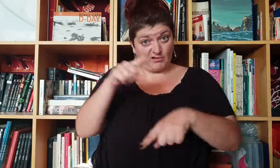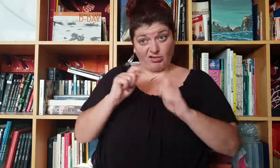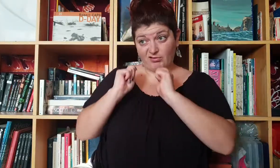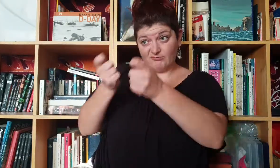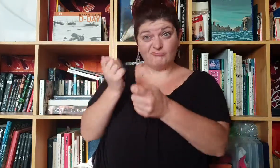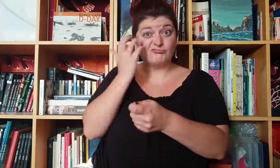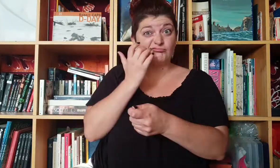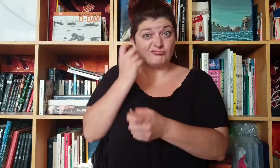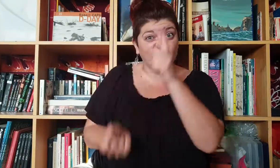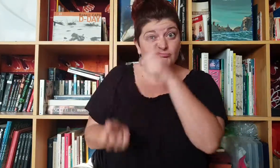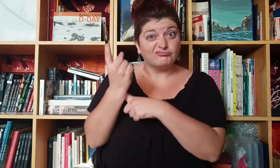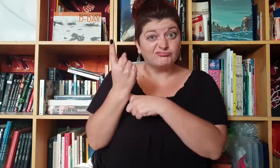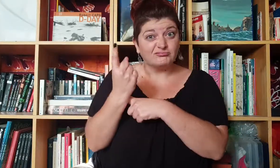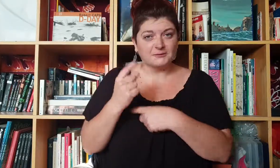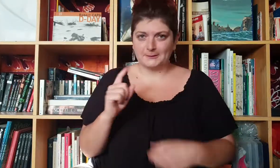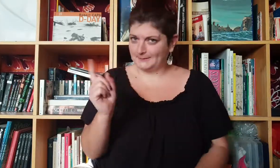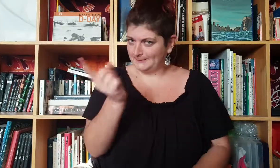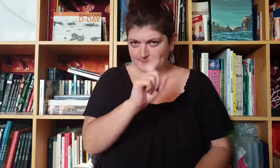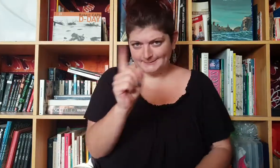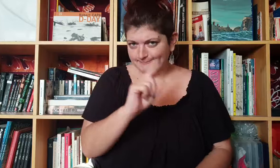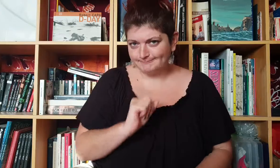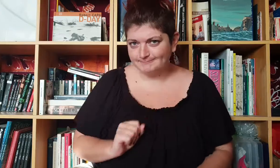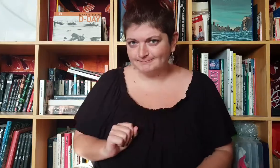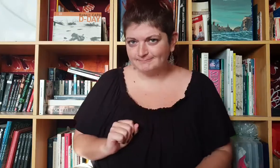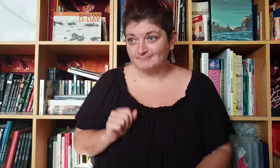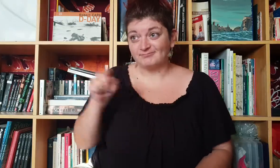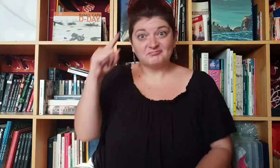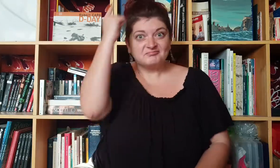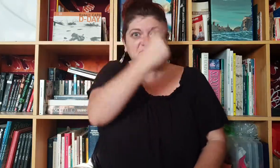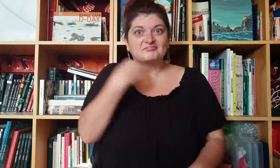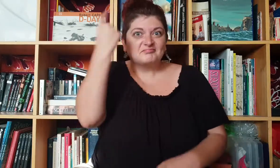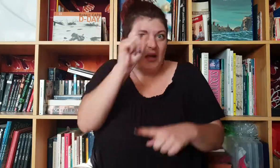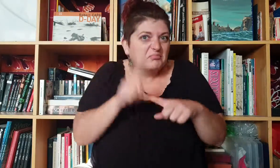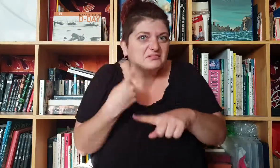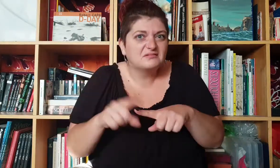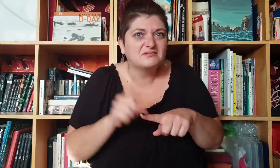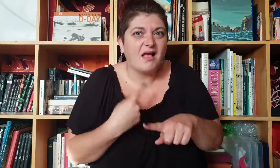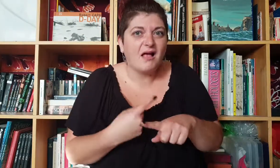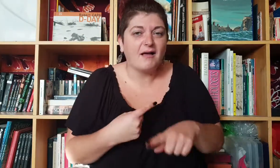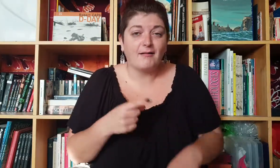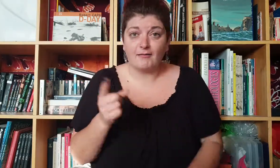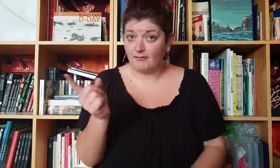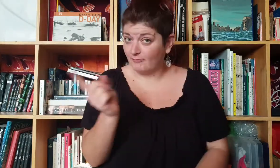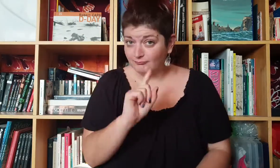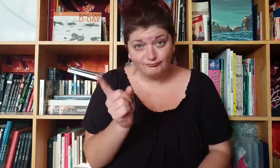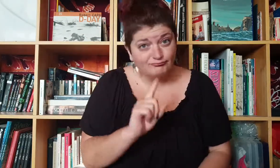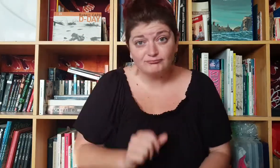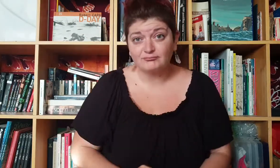Non... ce n'est pas parce qu'elle s'appelle Gertrude. Non... ce n'est pas parce qu'elle a une drôle de tête.